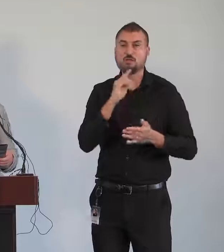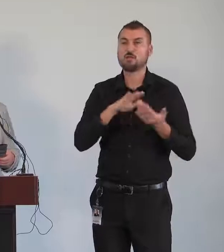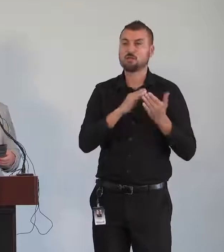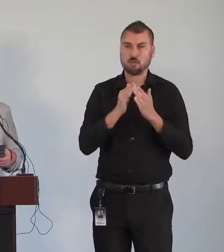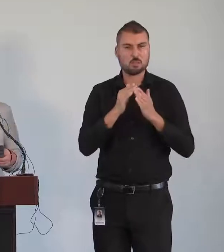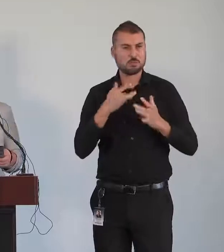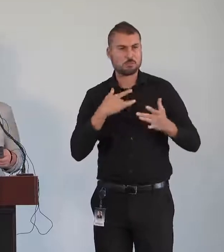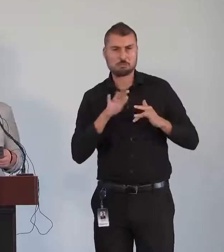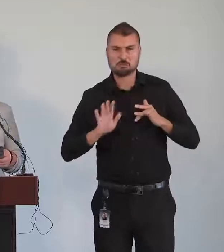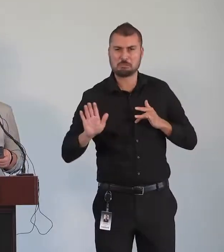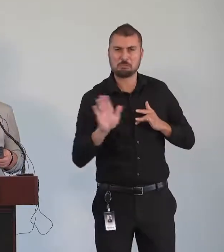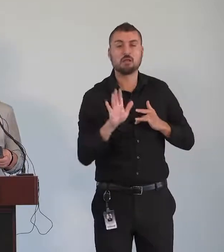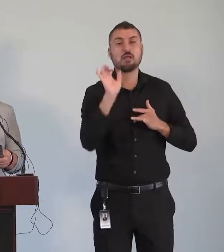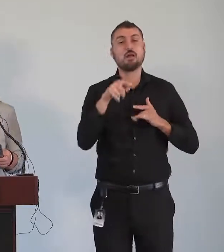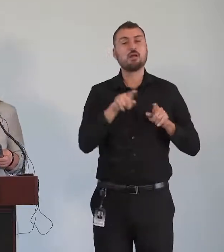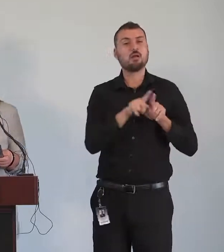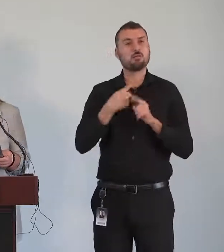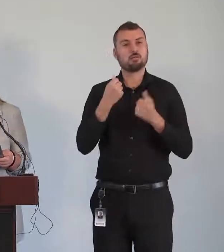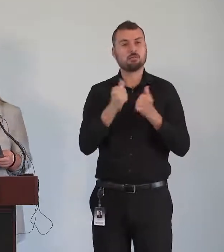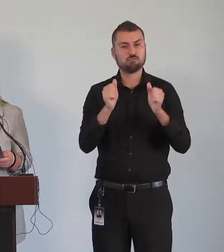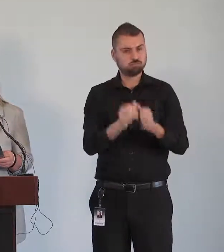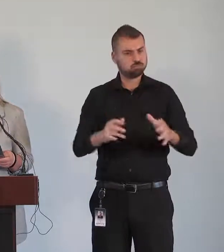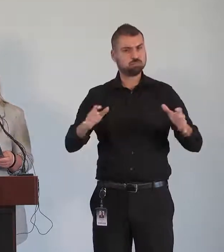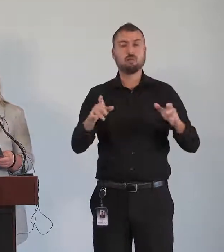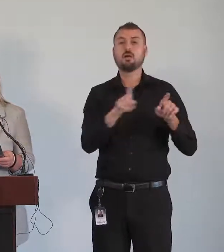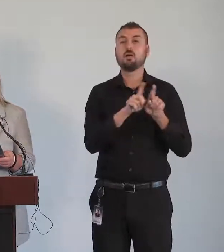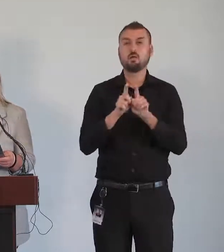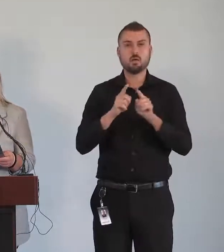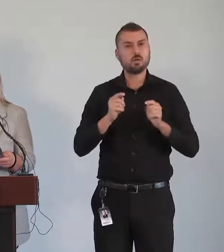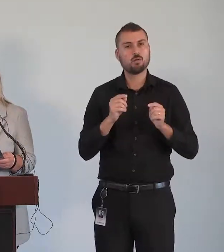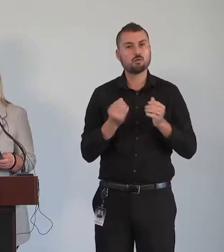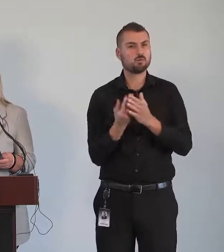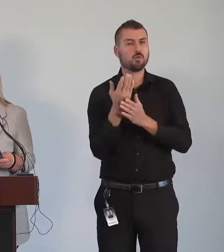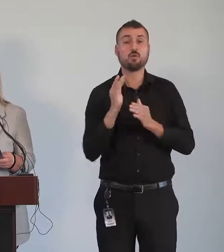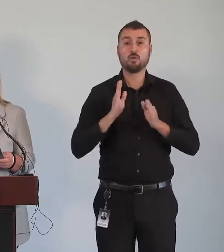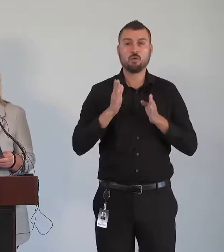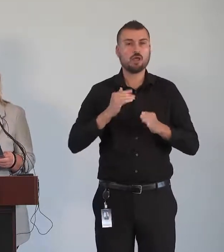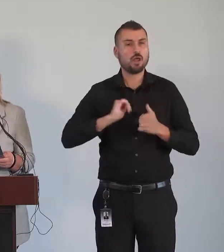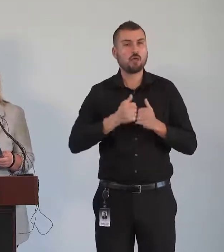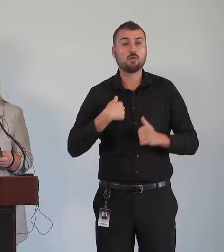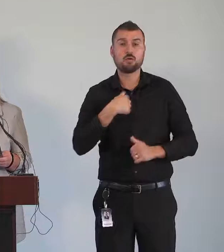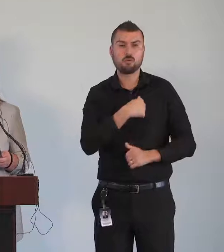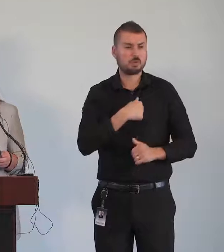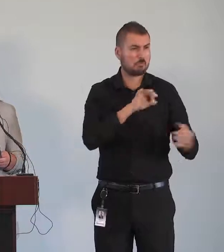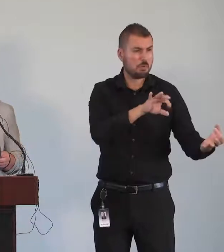estamos tratando de expandir y hacer crecer las formas en que escuchamos y respondemos a los comentarios en la comunidad